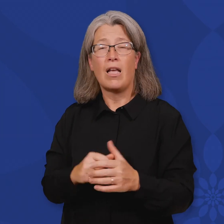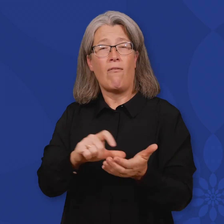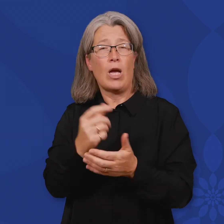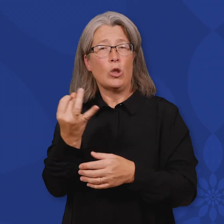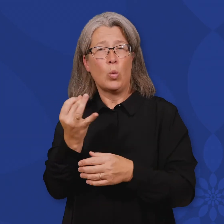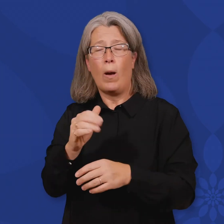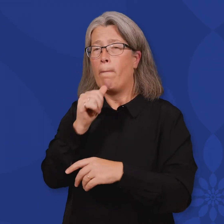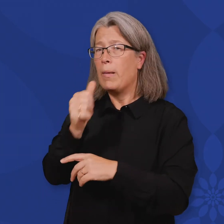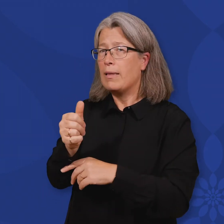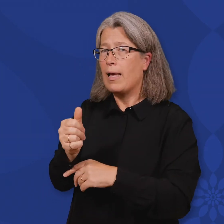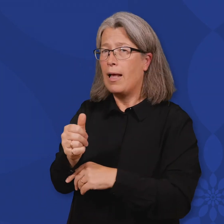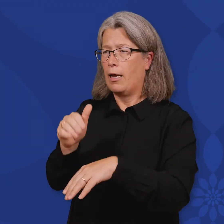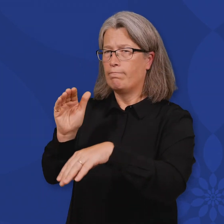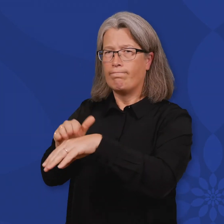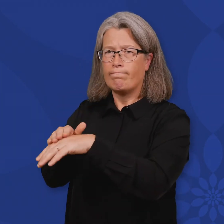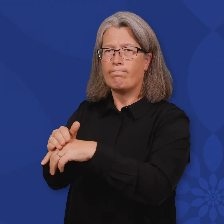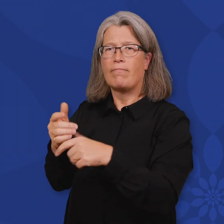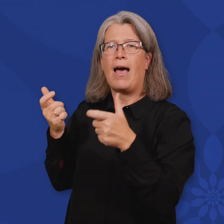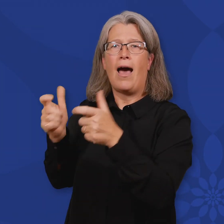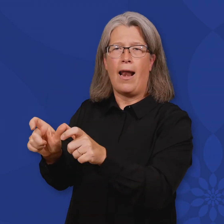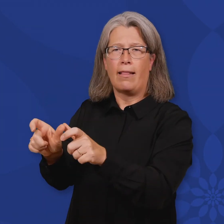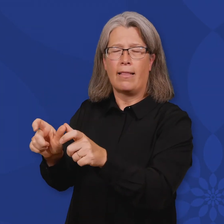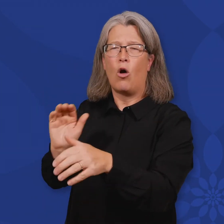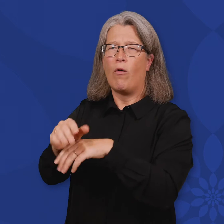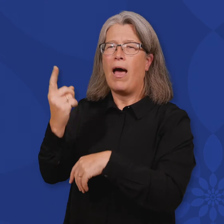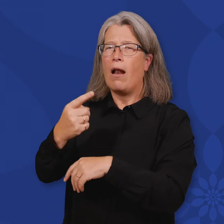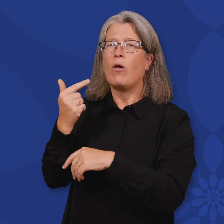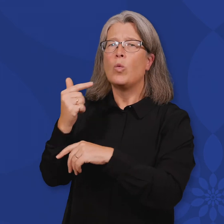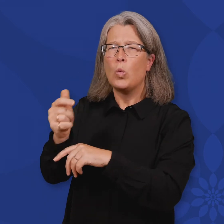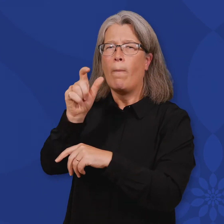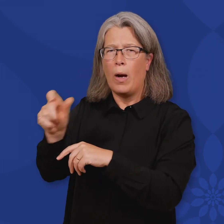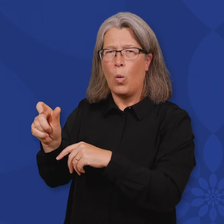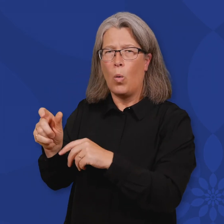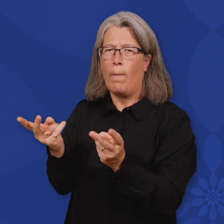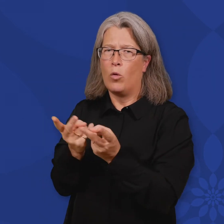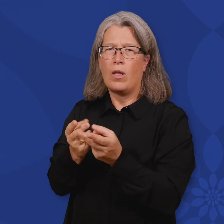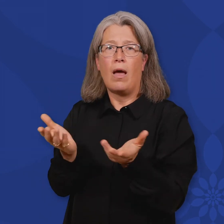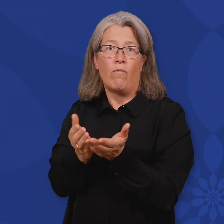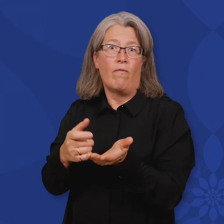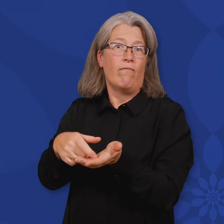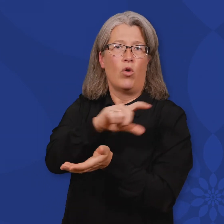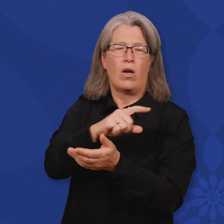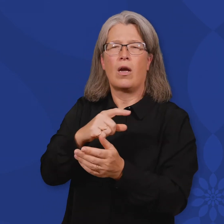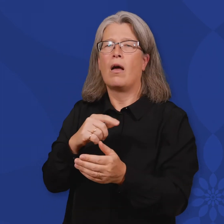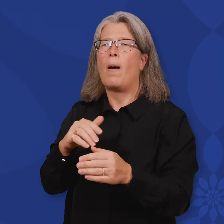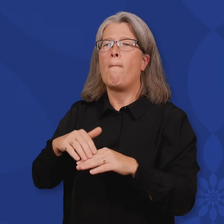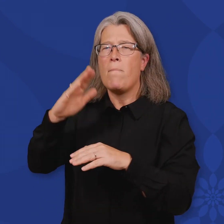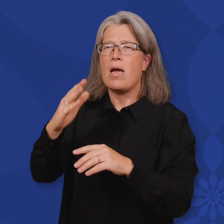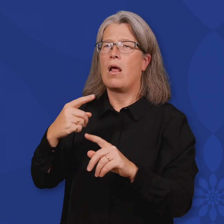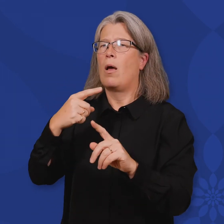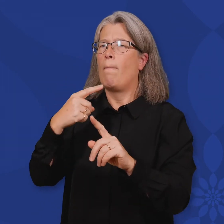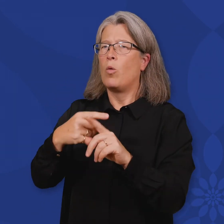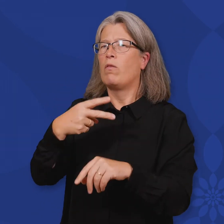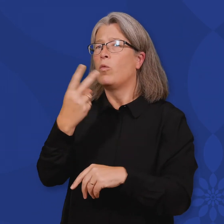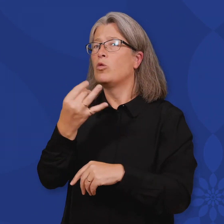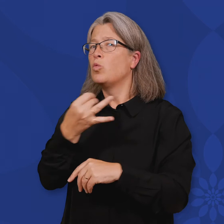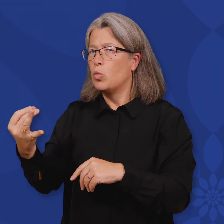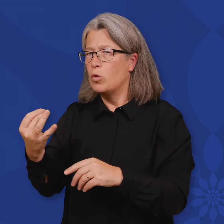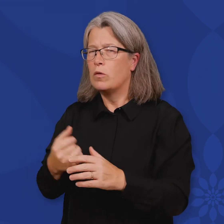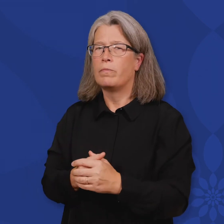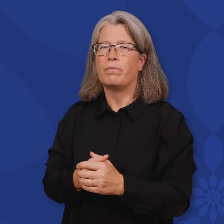Vecka 7 försattes över 11 000 personer i karantän, vilket är 2 700 fler än förra veckan.